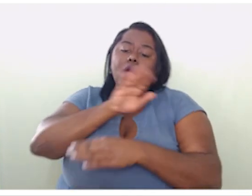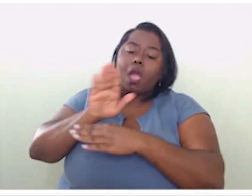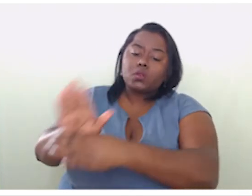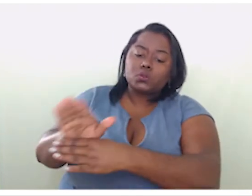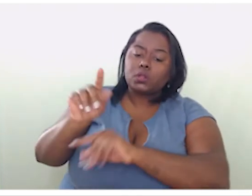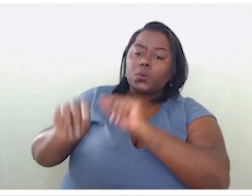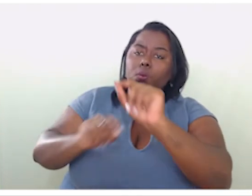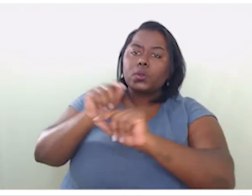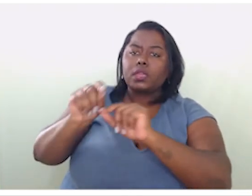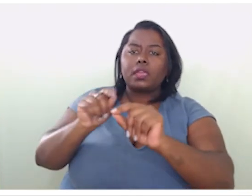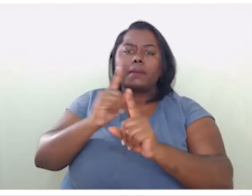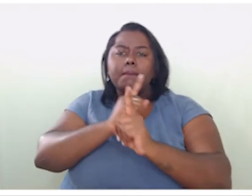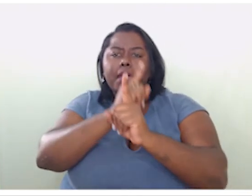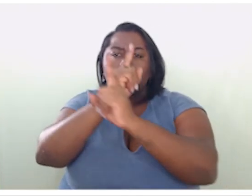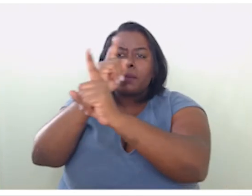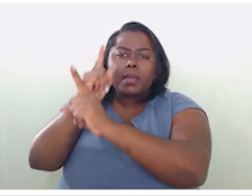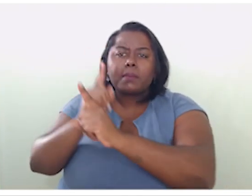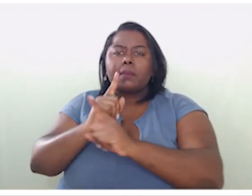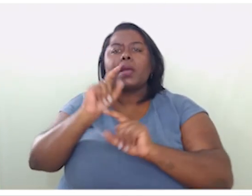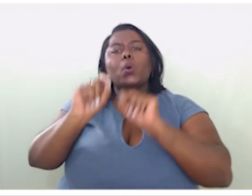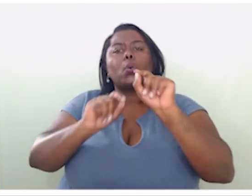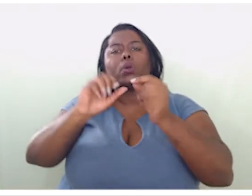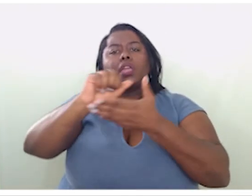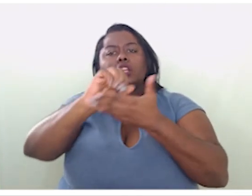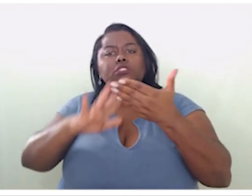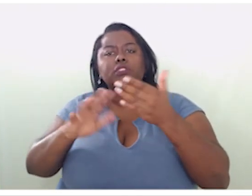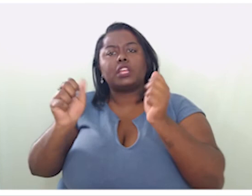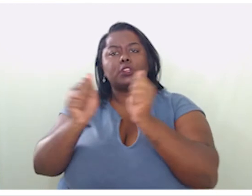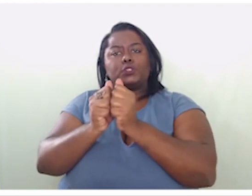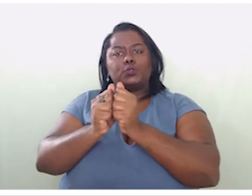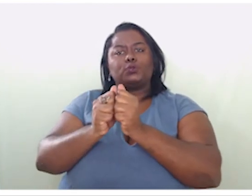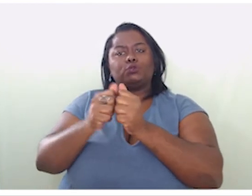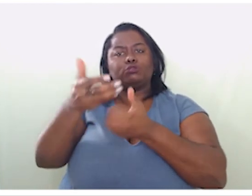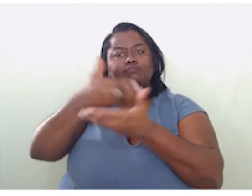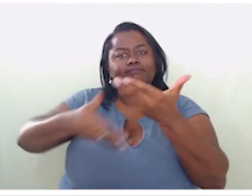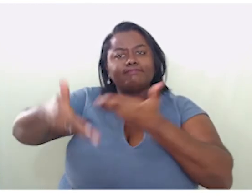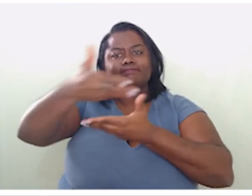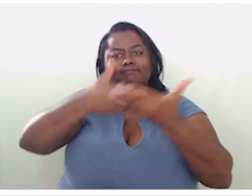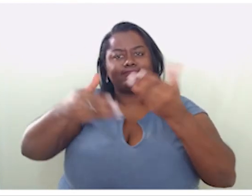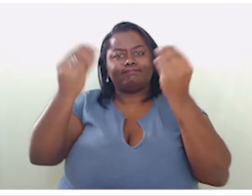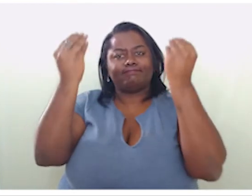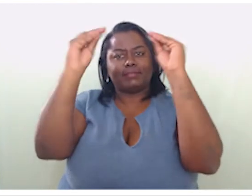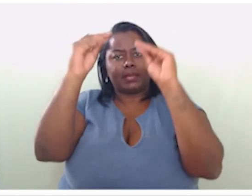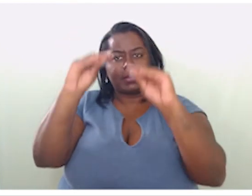la mayoría de las actividades dentro de esas plataformas son algo que